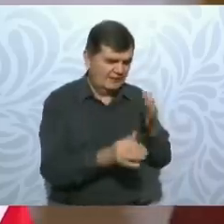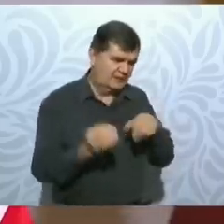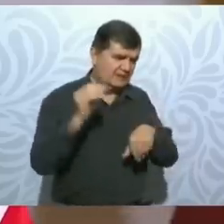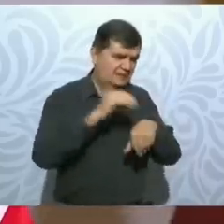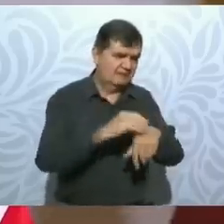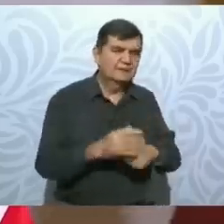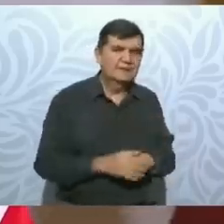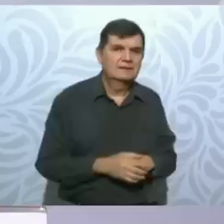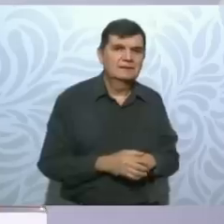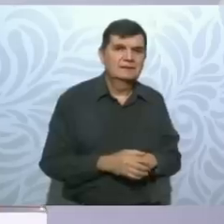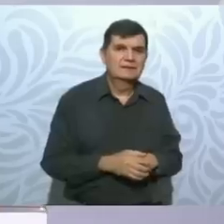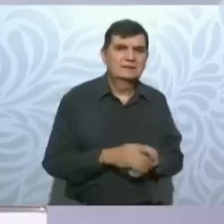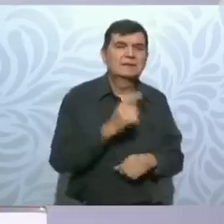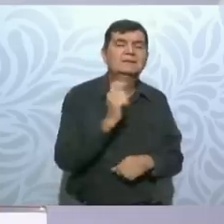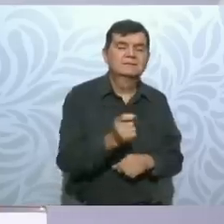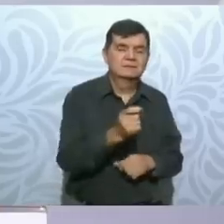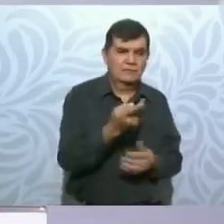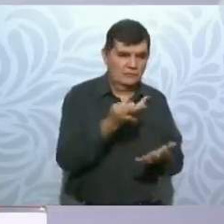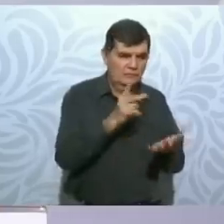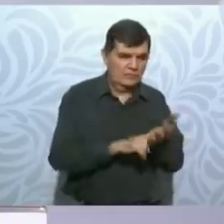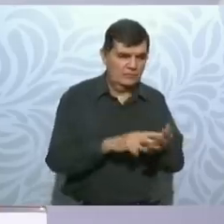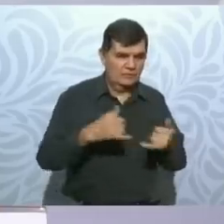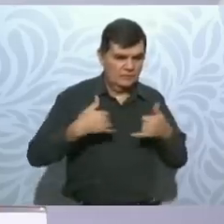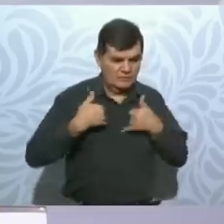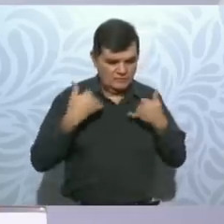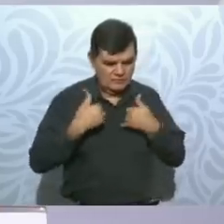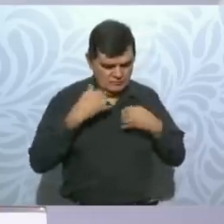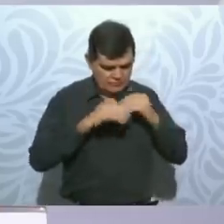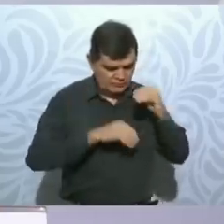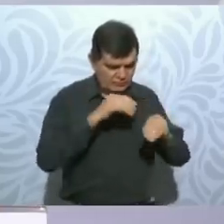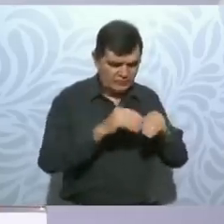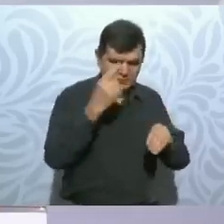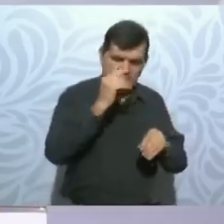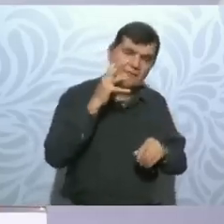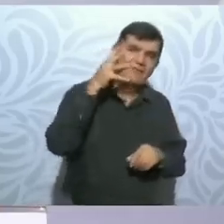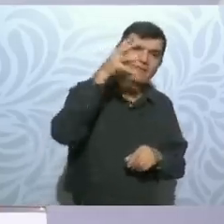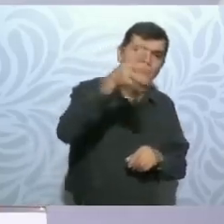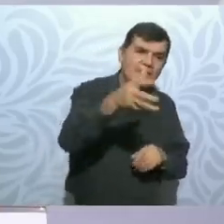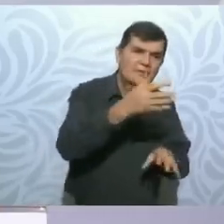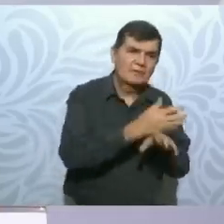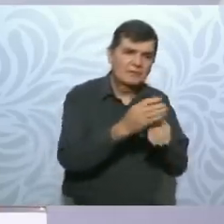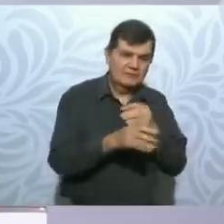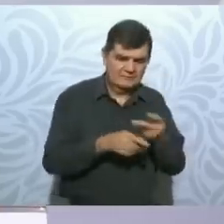es además de jóvenes construyendo el futuro la estrategia que presentó la secretaria de